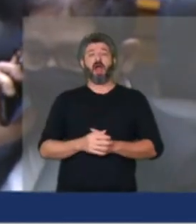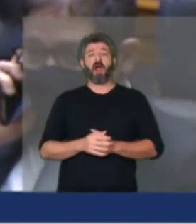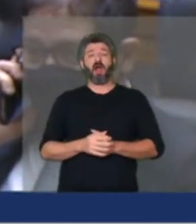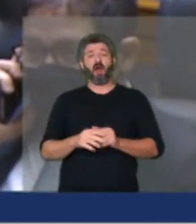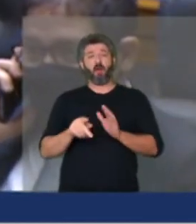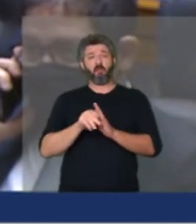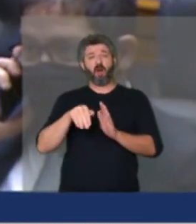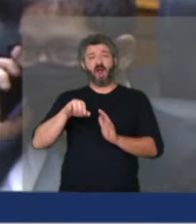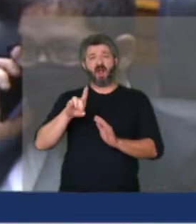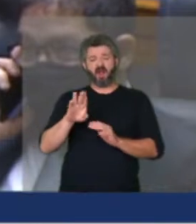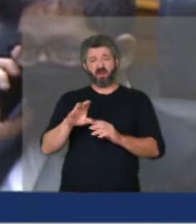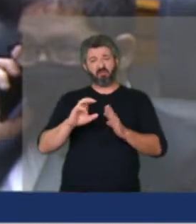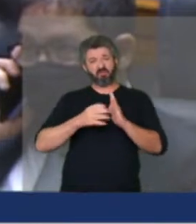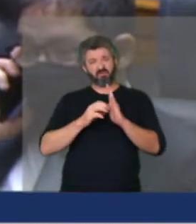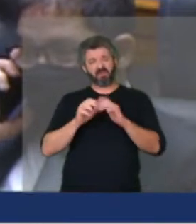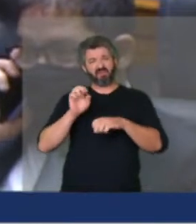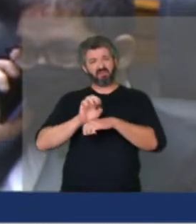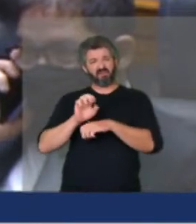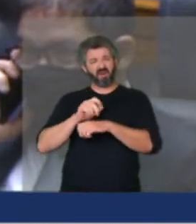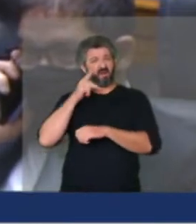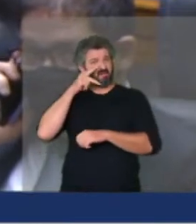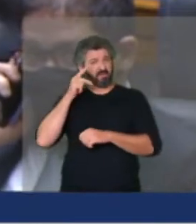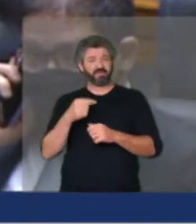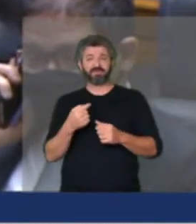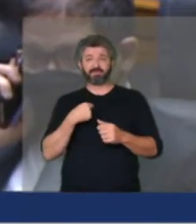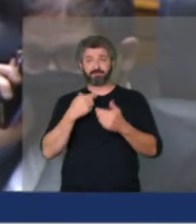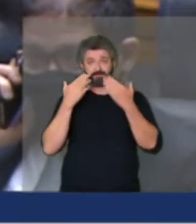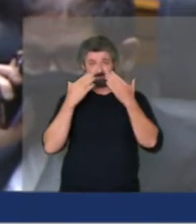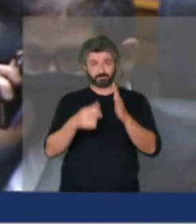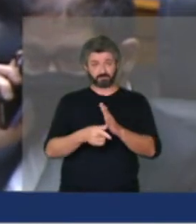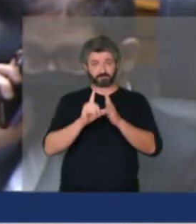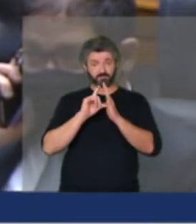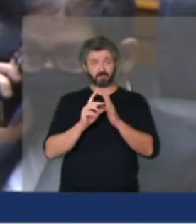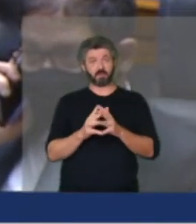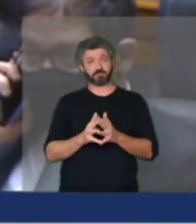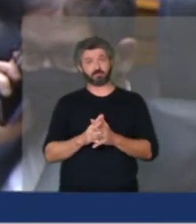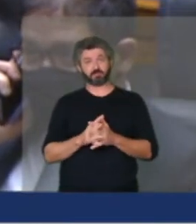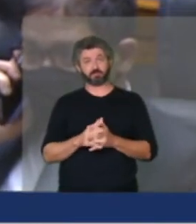EU ANTES APRESENTEI A PEC 215 AQUI NA CÂMARA DOS DEPUTADOS. COM IGUAL TEOR. [SOA A CAMPAINHA]. MAS O SENADO FOI MUITO MAIS RÁPIDO, APROVOU E